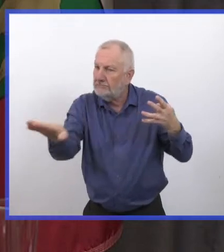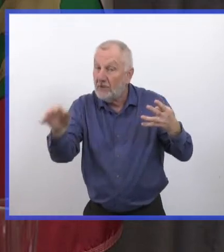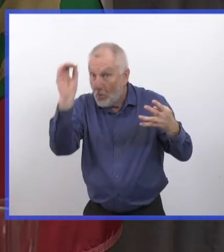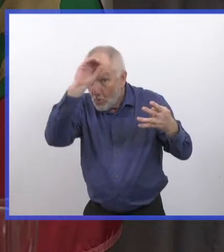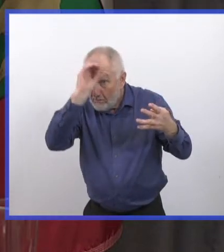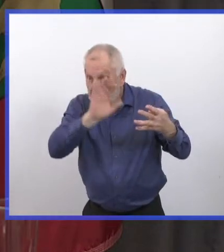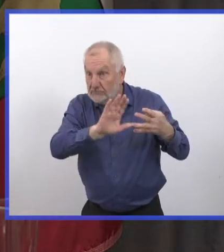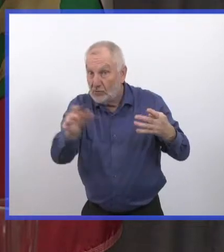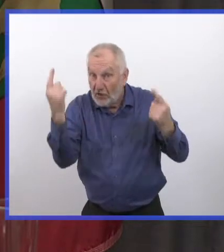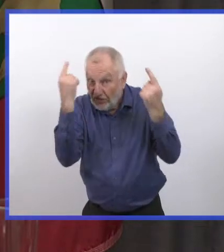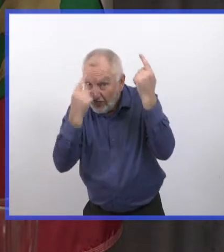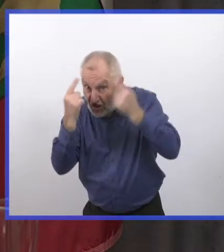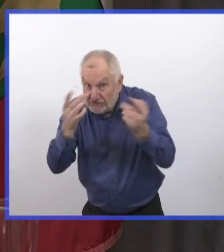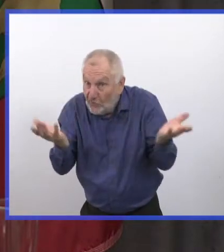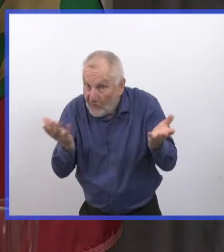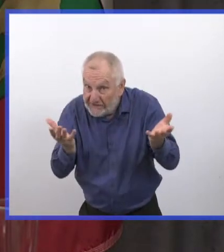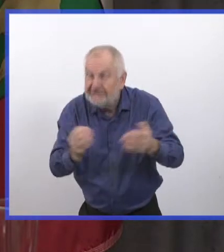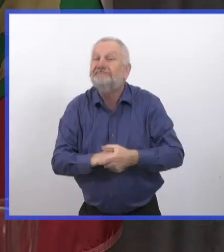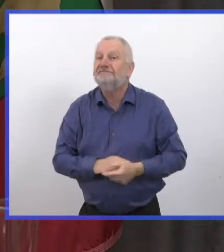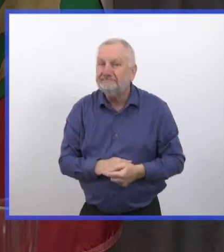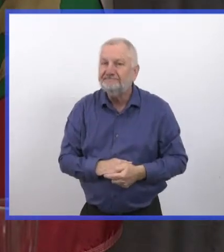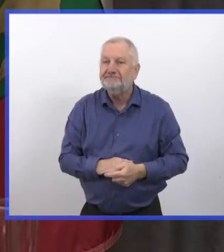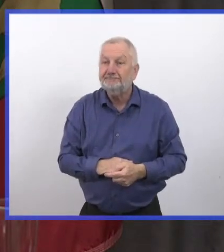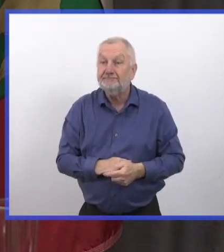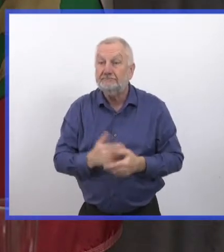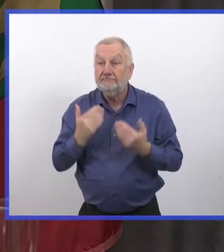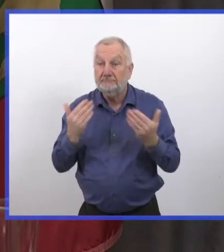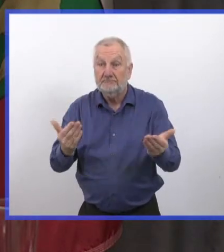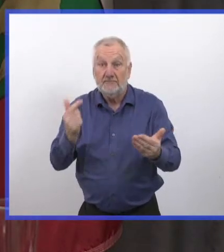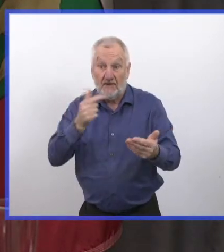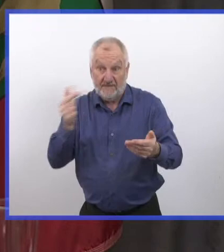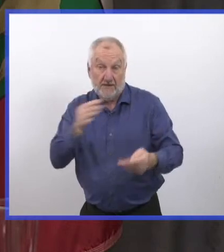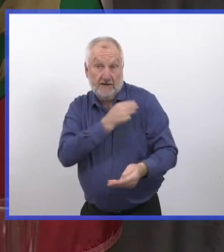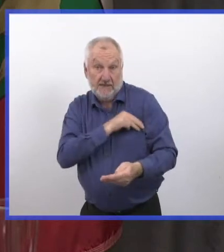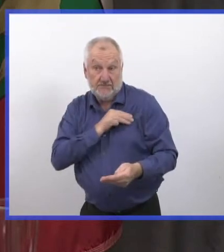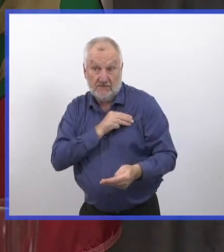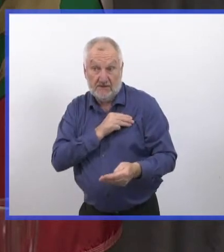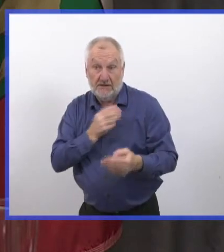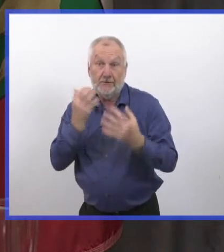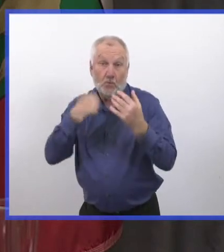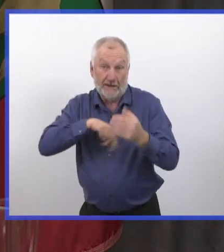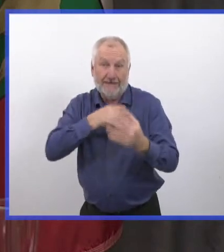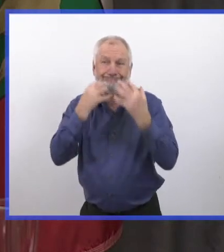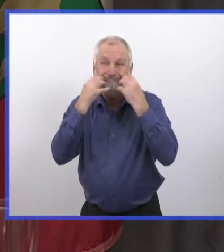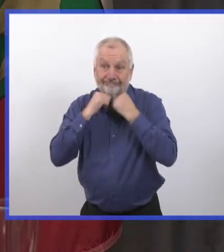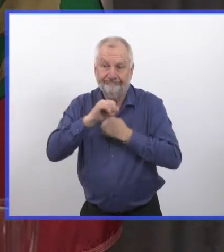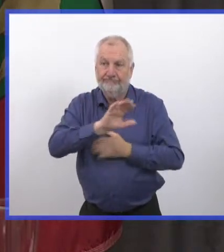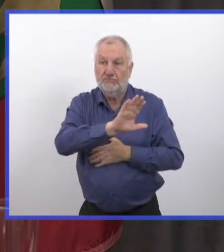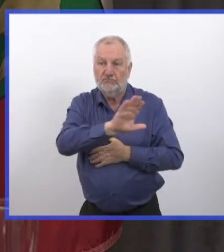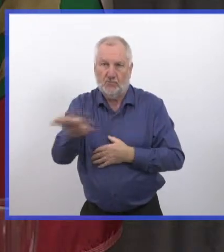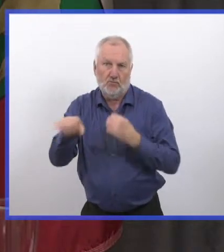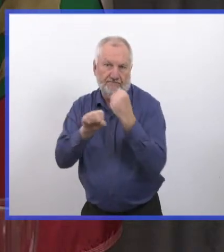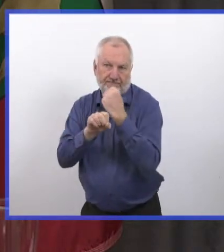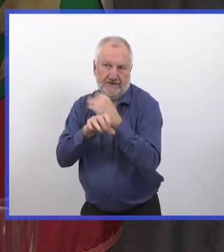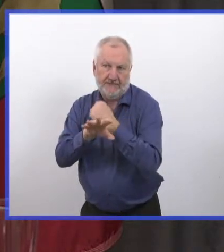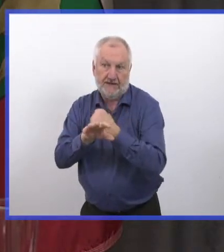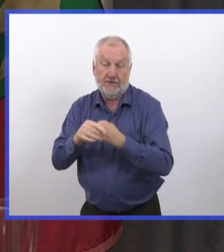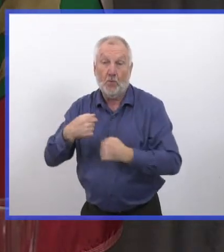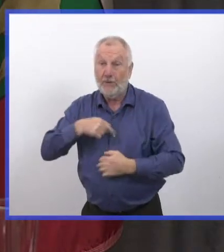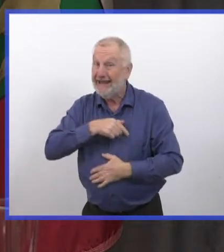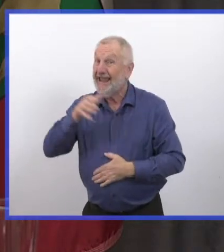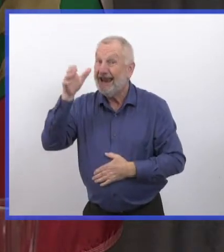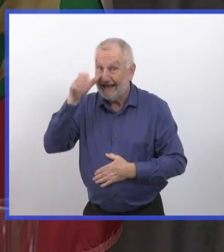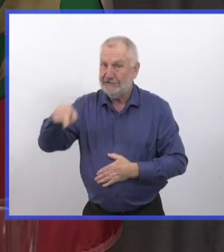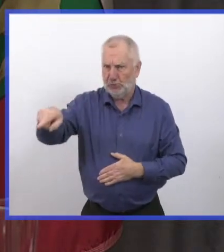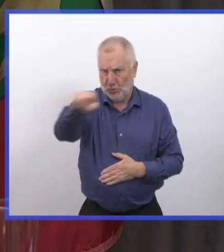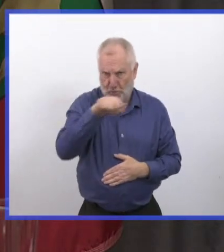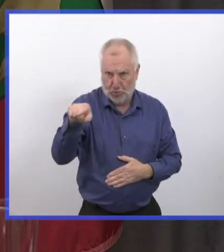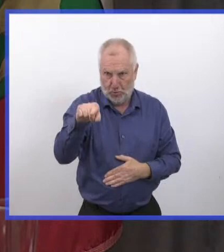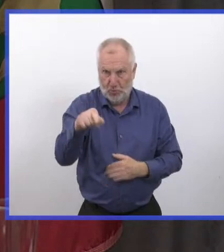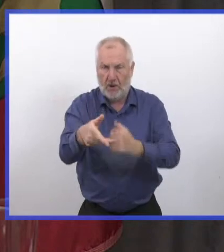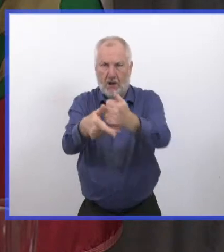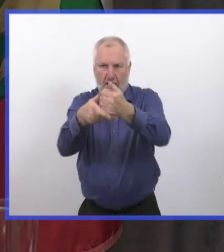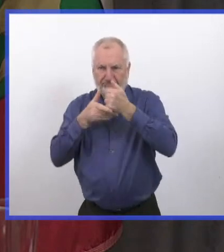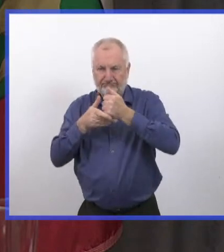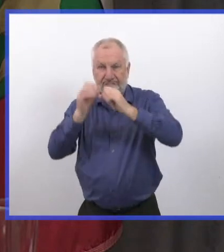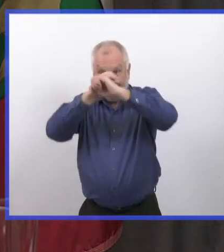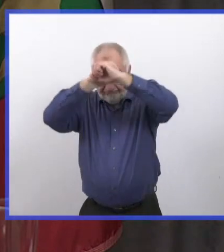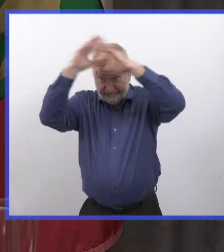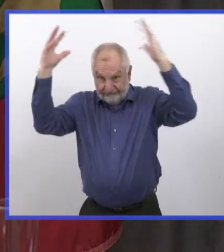Nous en saurons plus dans quelques mois et il nous faudra donc encore attendre avant de pouvoir retourner à une vie normale